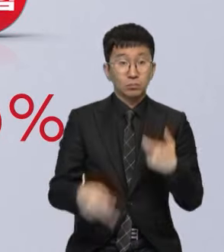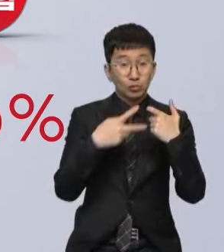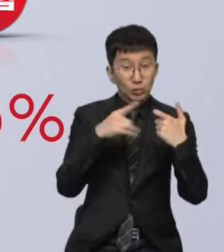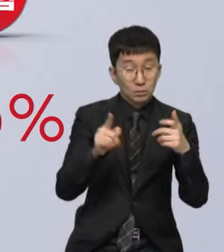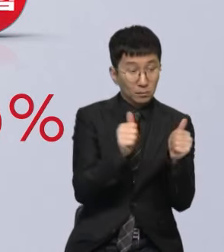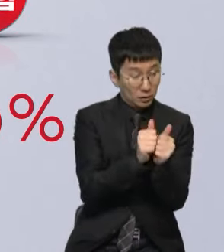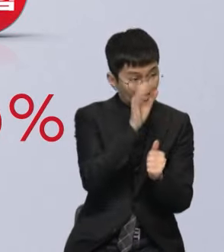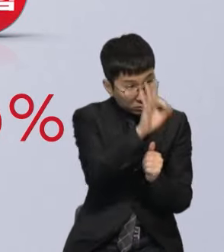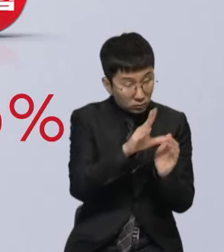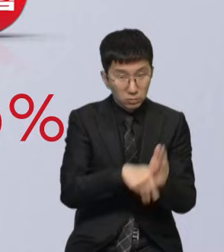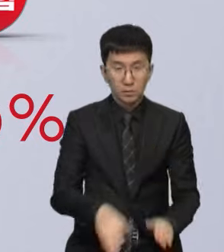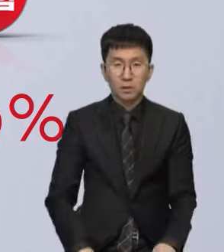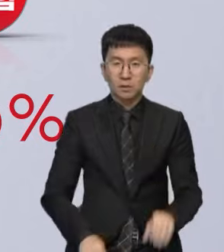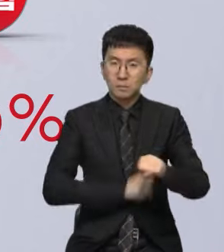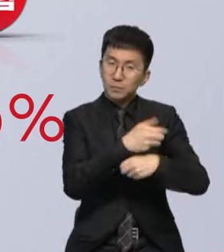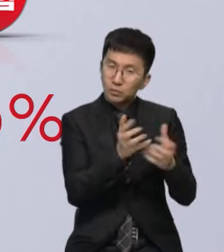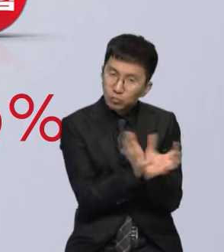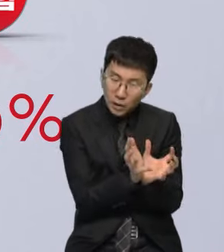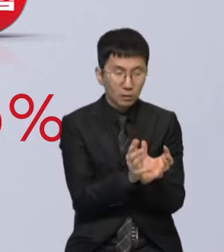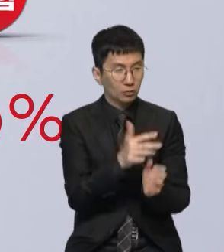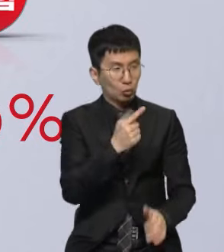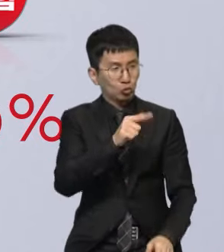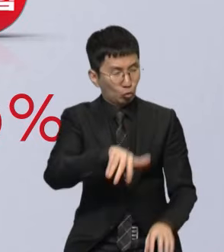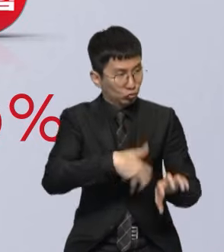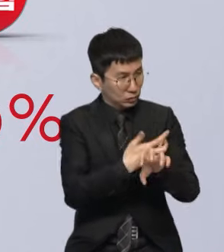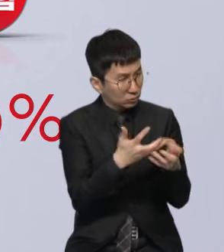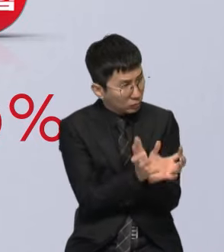하지만 60대 남성들은 범야권에도 40% 가까운 지지를 보였습니다.